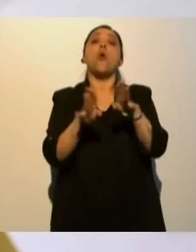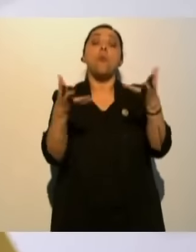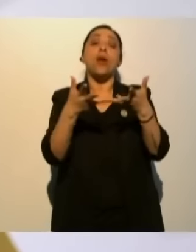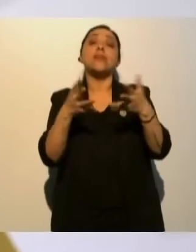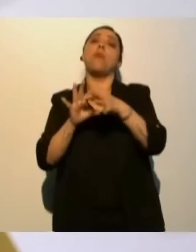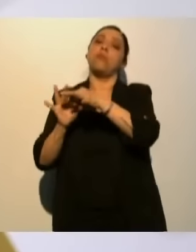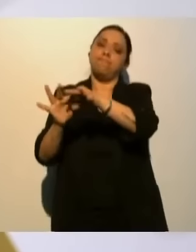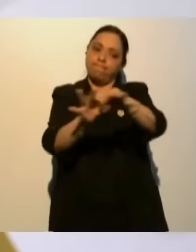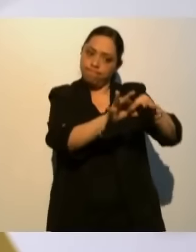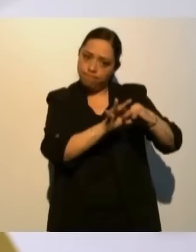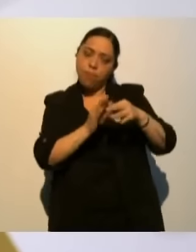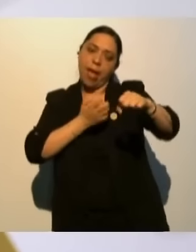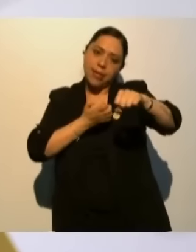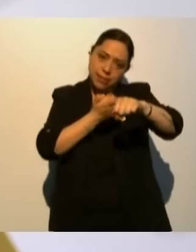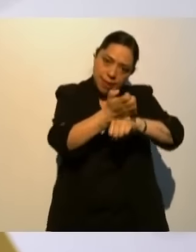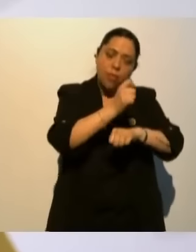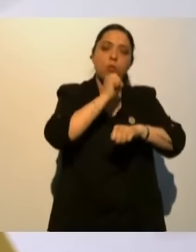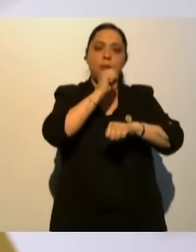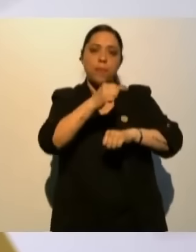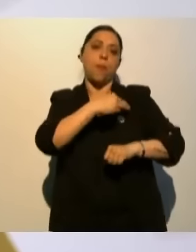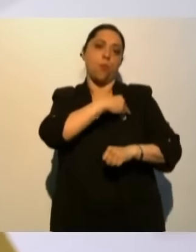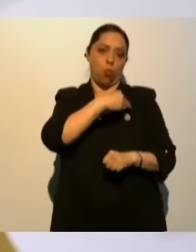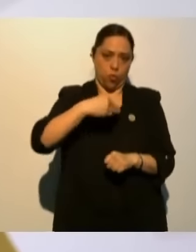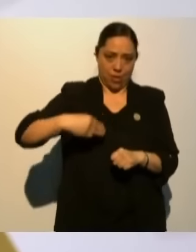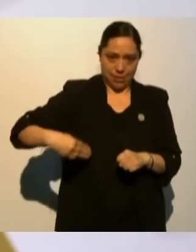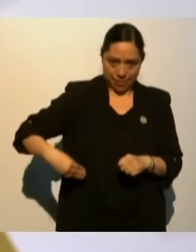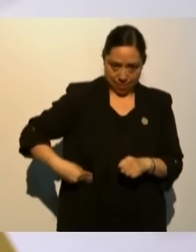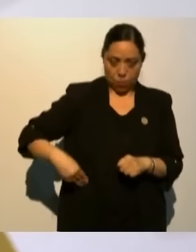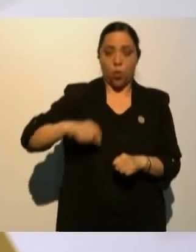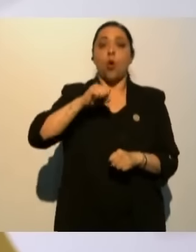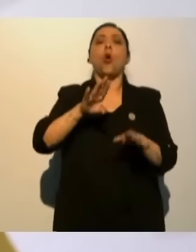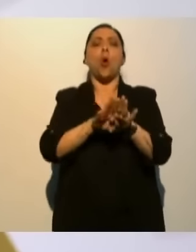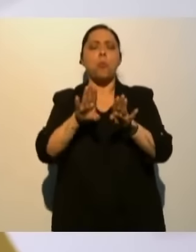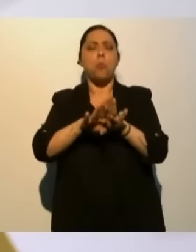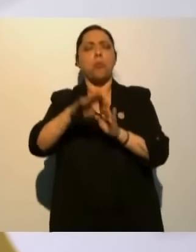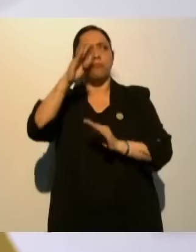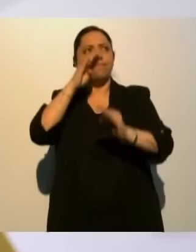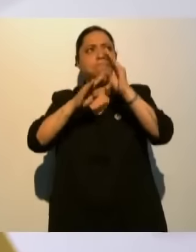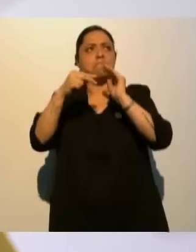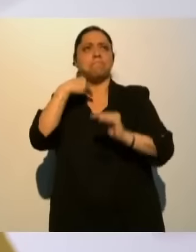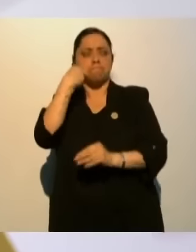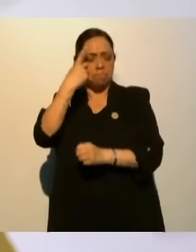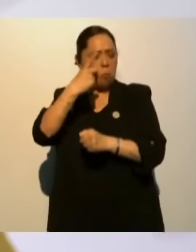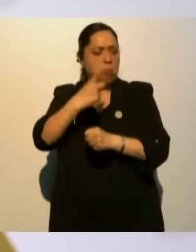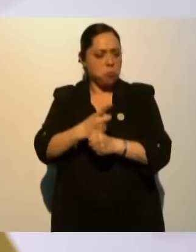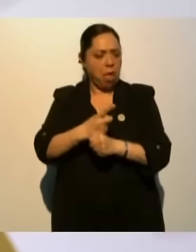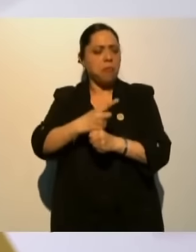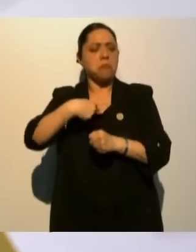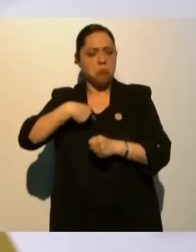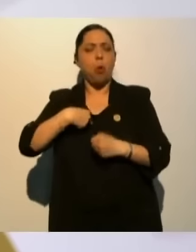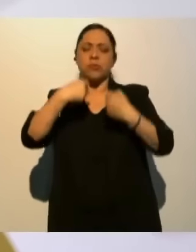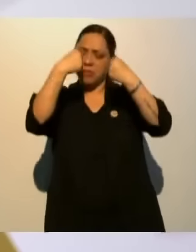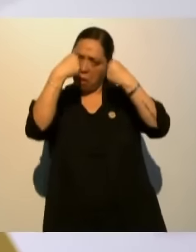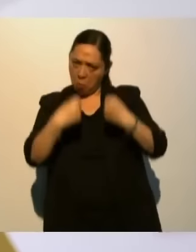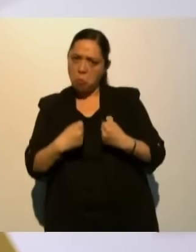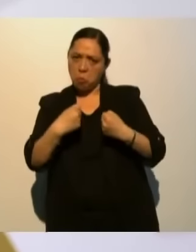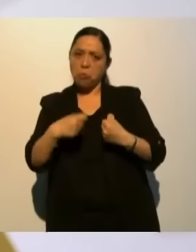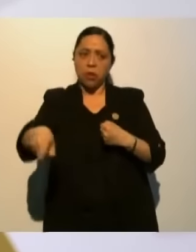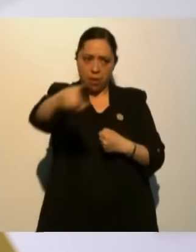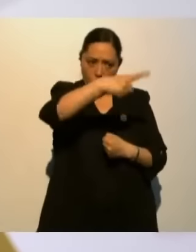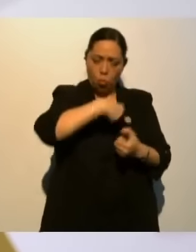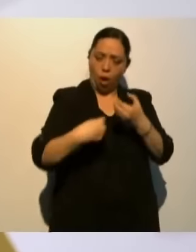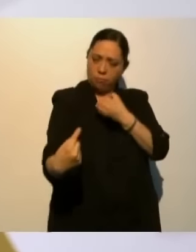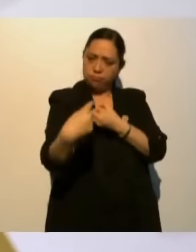y municipios con voluntad y convicción que se han unido a esta gran tarea en coordinación con